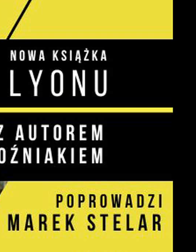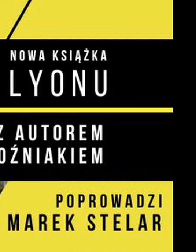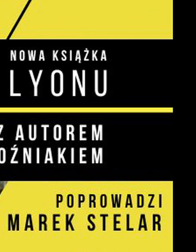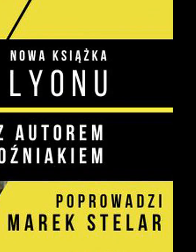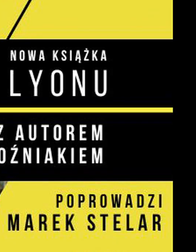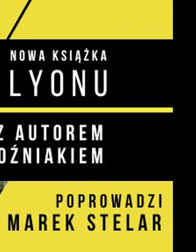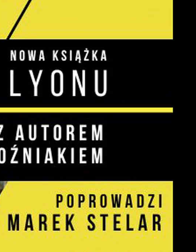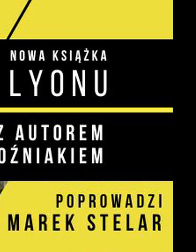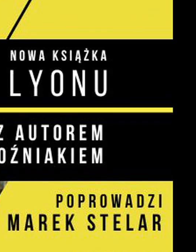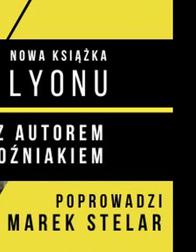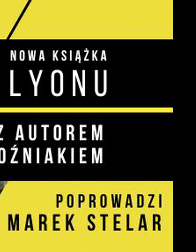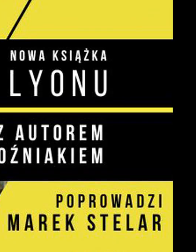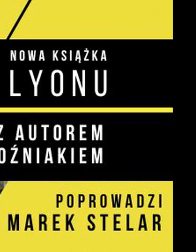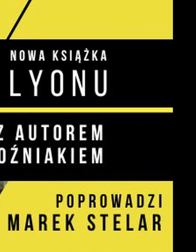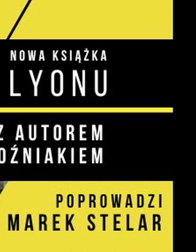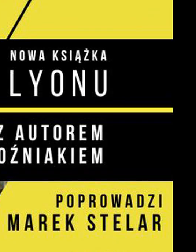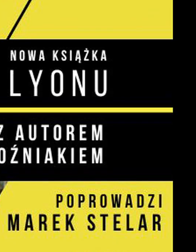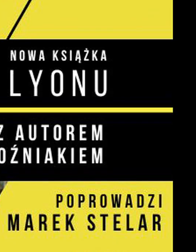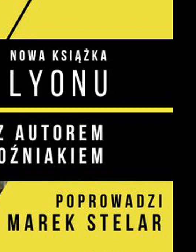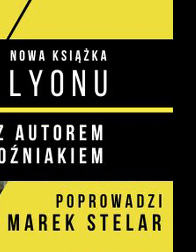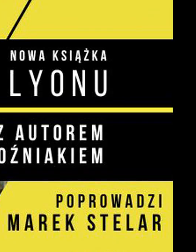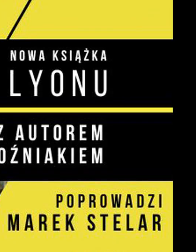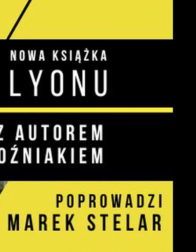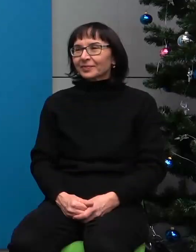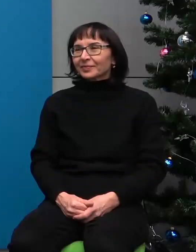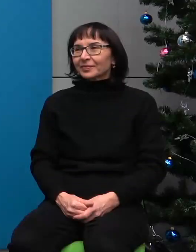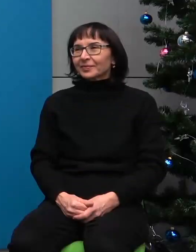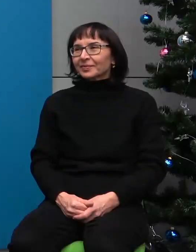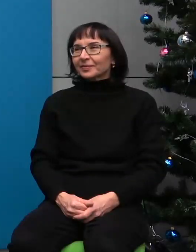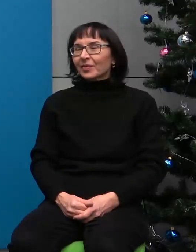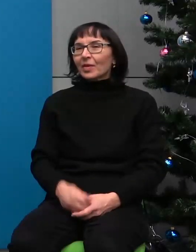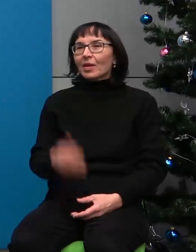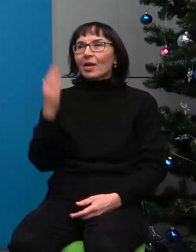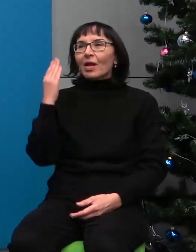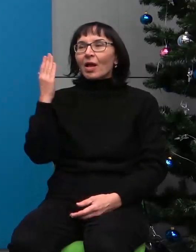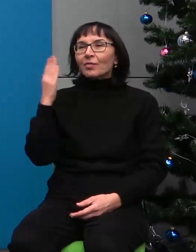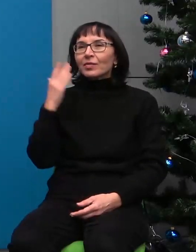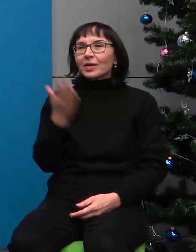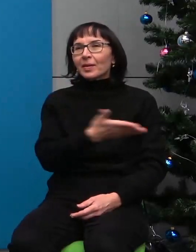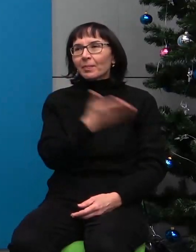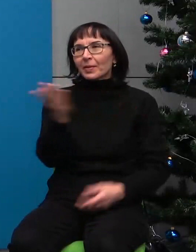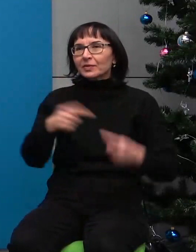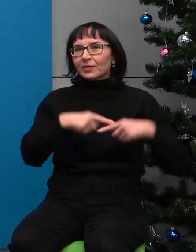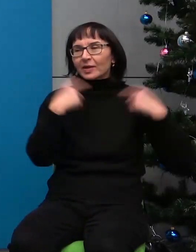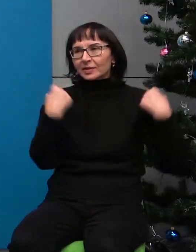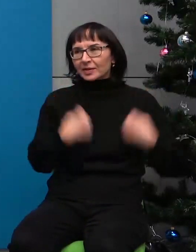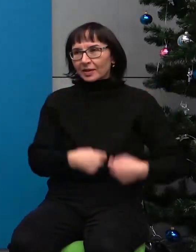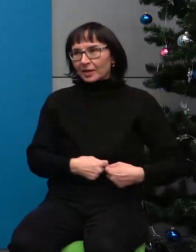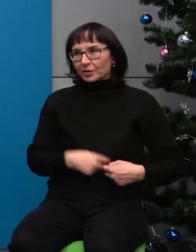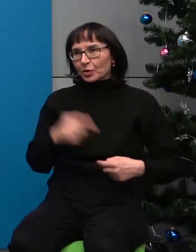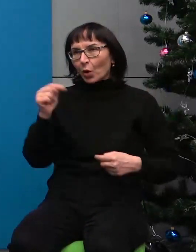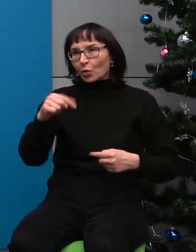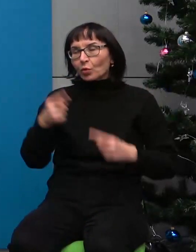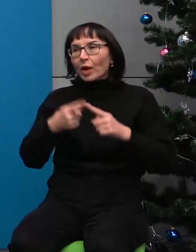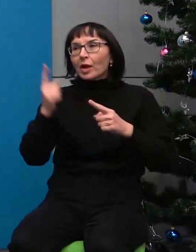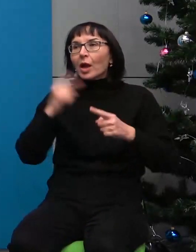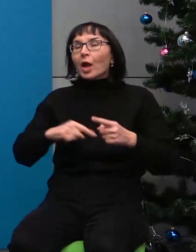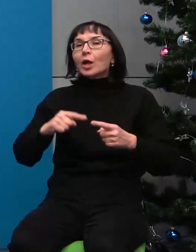Witam państwa serdecznie, państwa tutaj i państwa przed ekranami komputerów